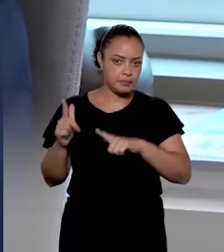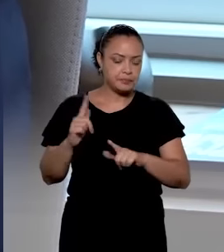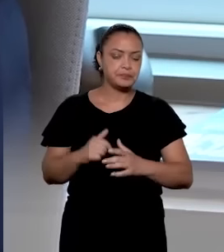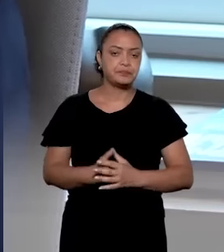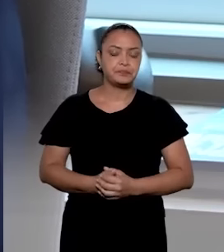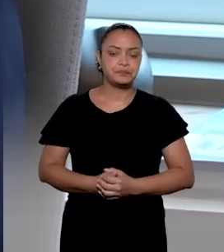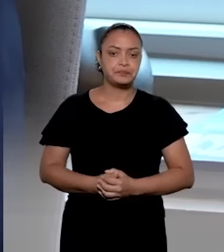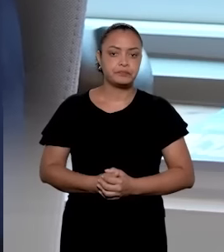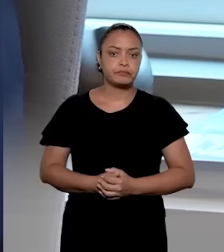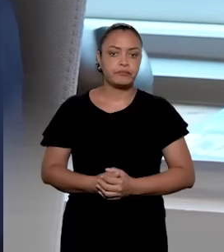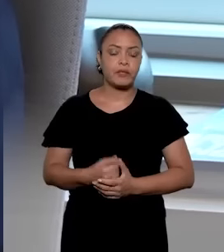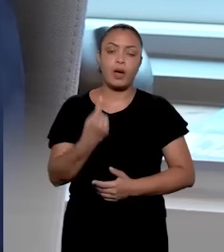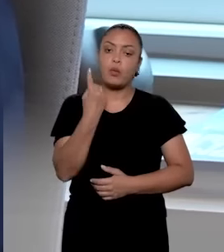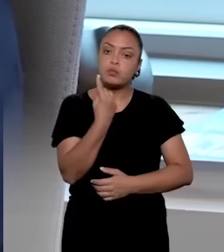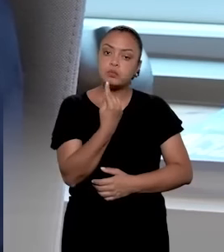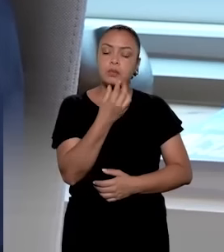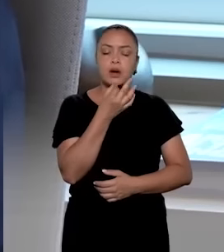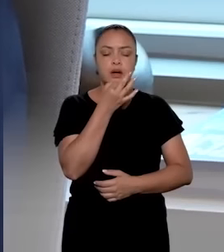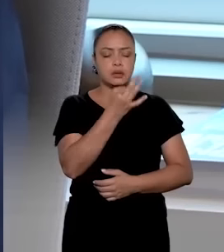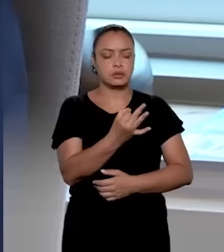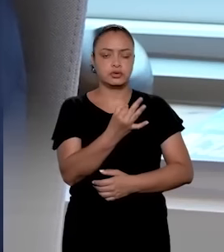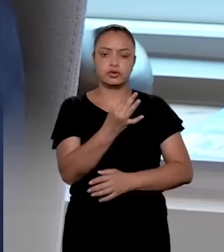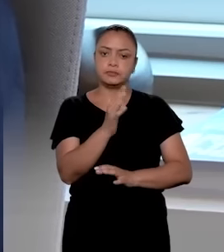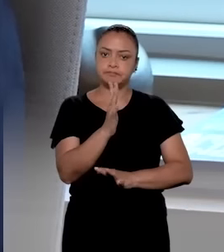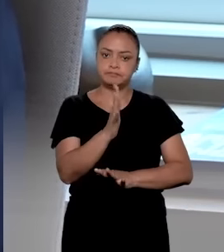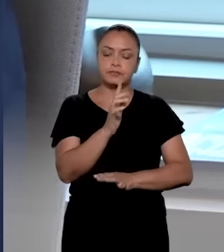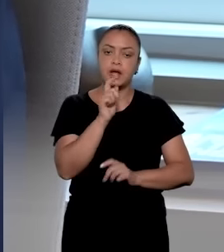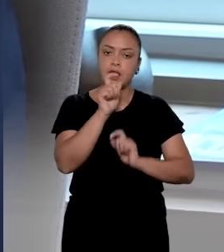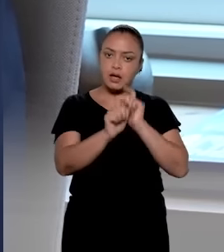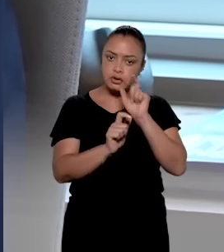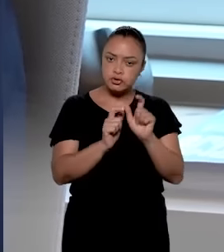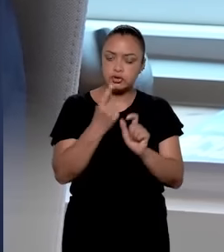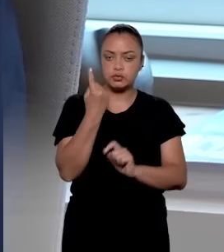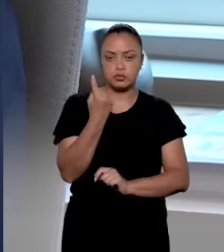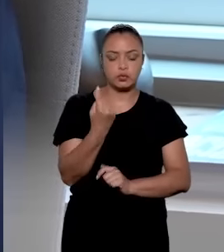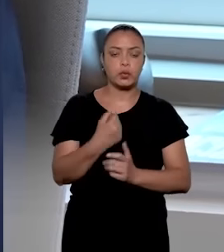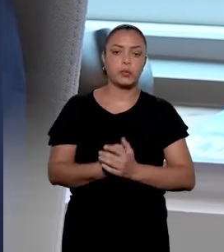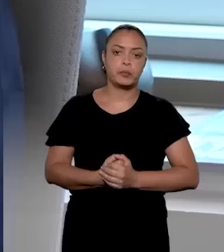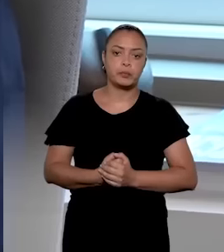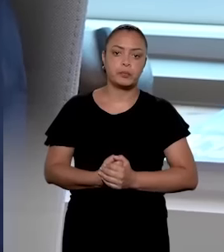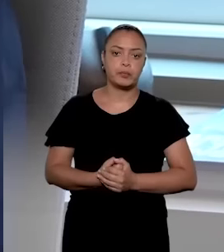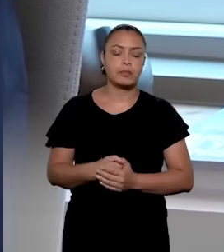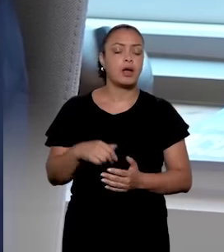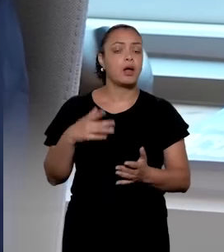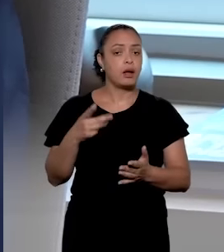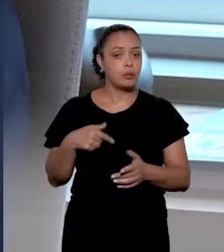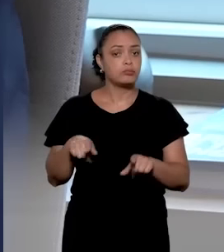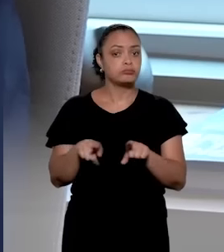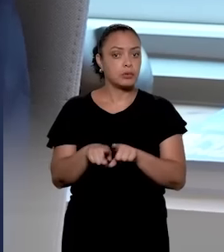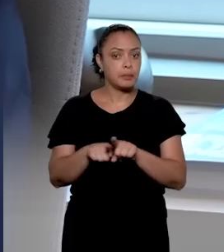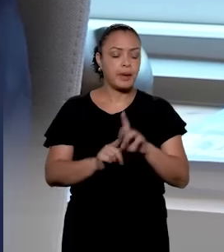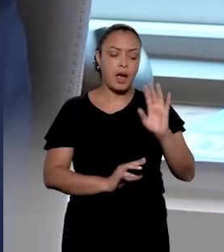Eu tenho uma única crítica ao Plano de Safra e fui veemente nisso até durante a formulação